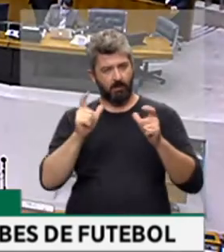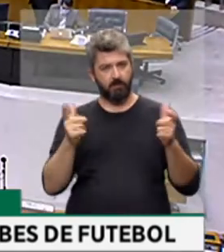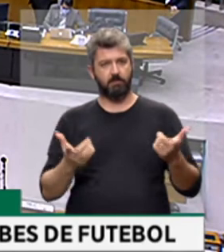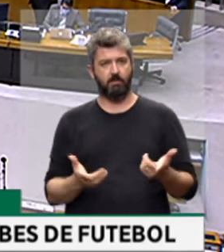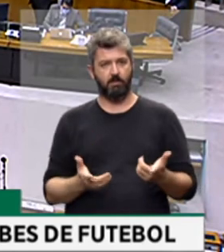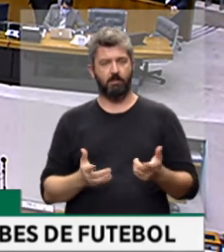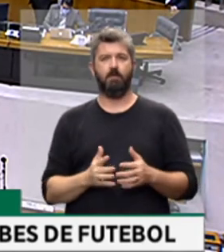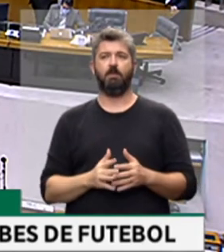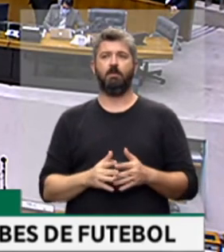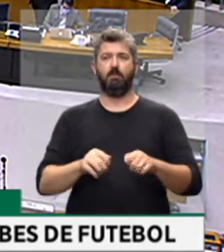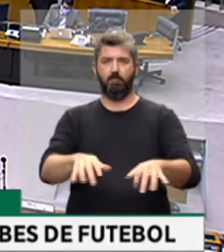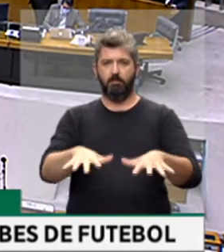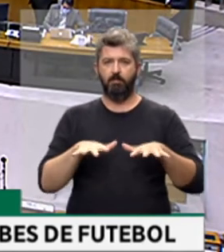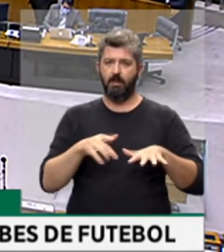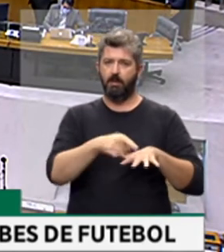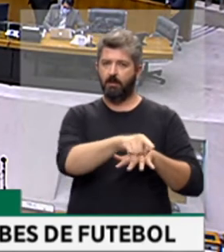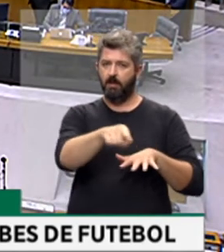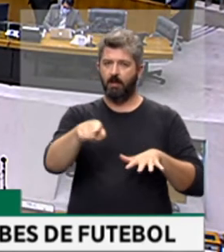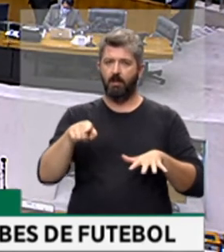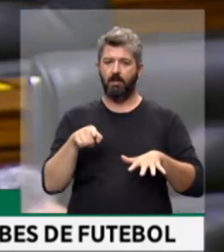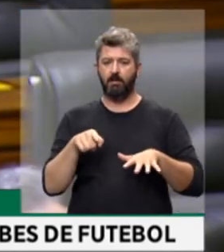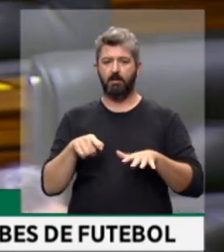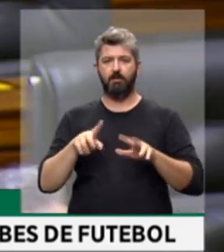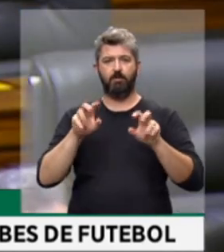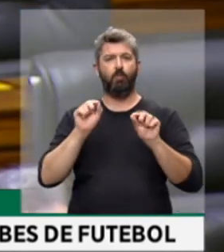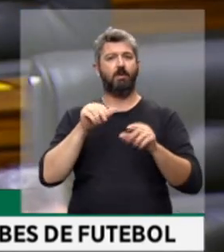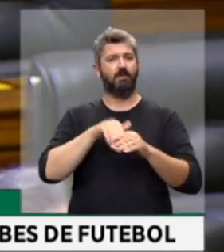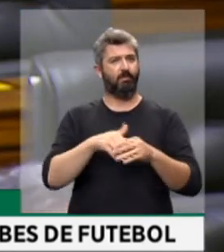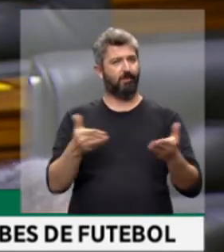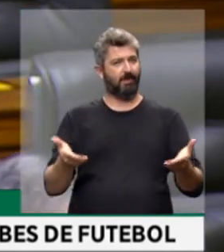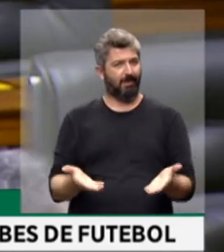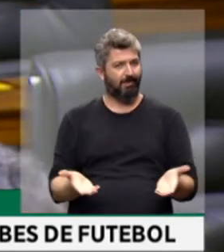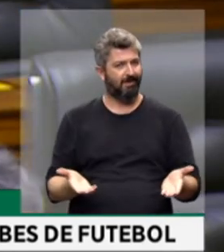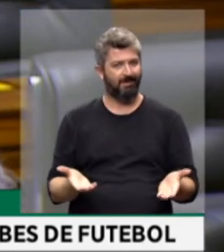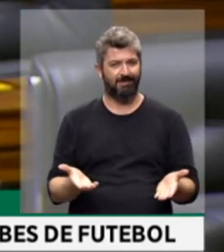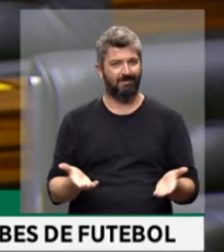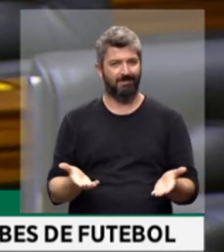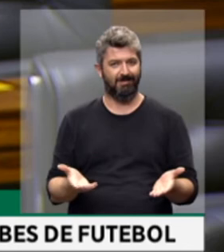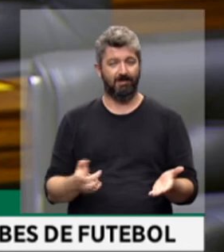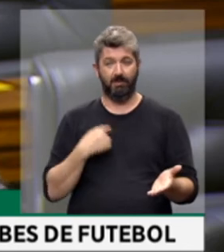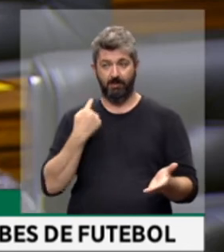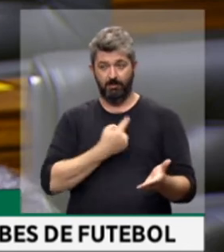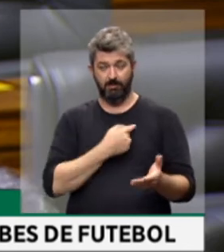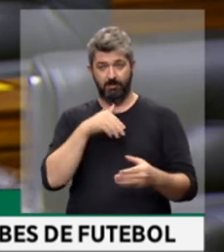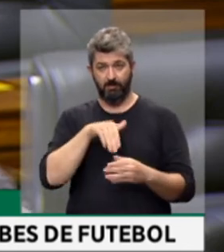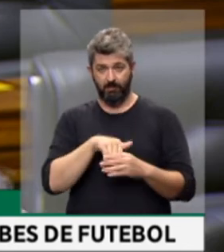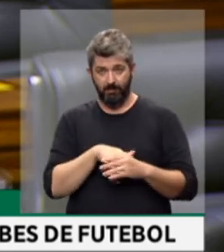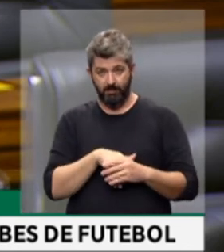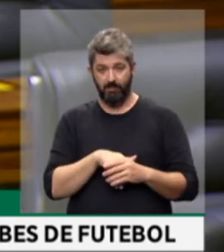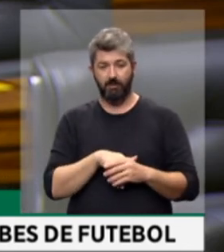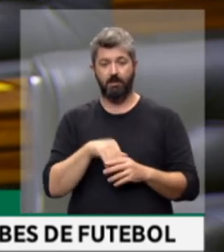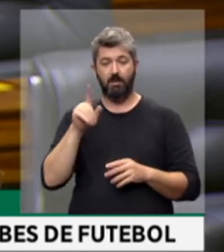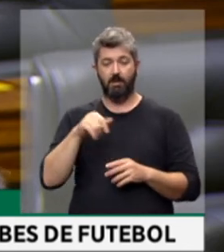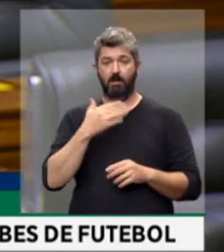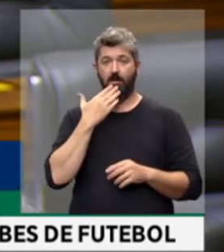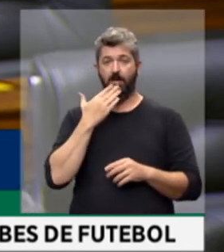PSD, REPUBLICANOS. COMO VOTA O PSDB? -- [DEPUTADO]: PSD, NÃO, SENHOR PRESIDENTE. -- [PRESIDENTE]: OBRIGADO, DEPUTADO. COMO VOTA